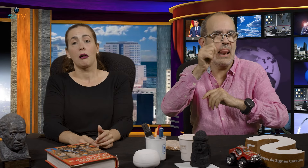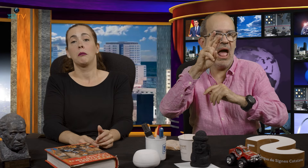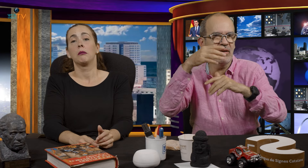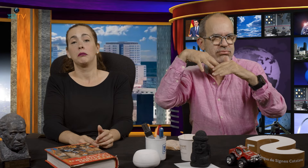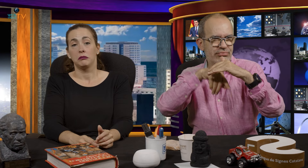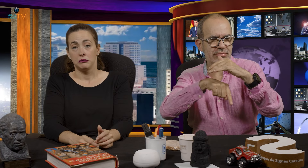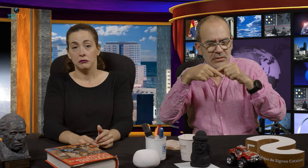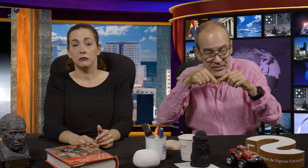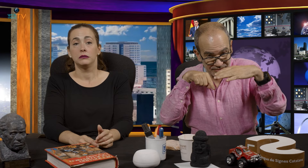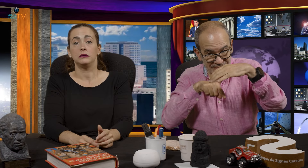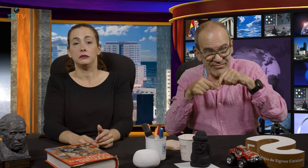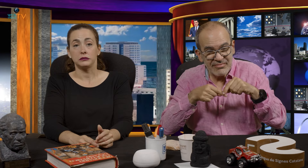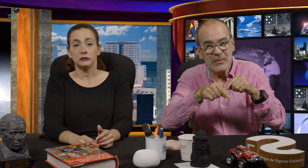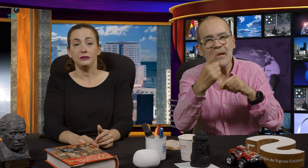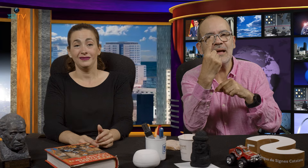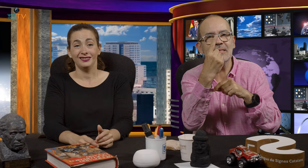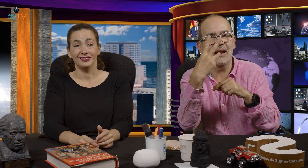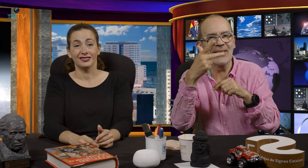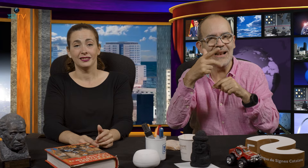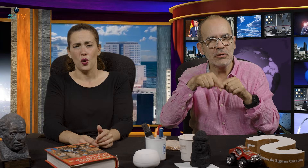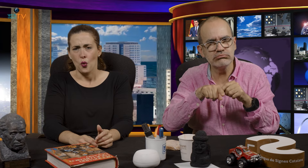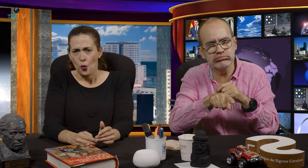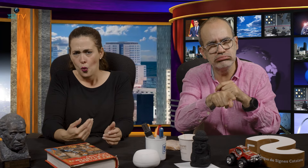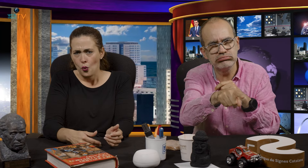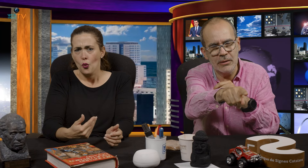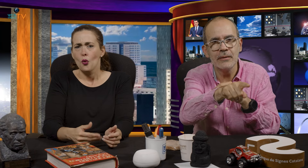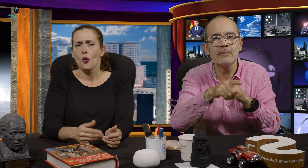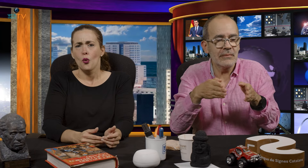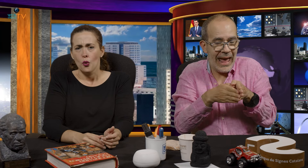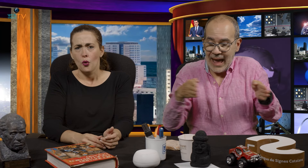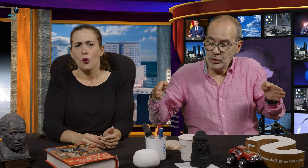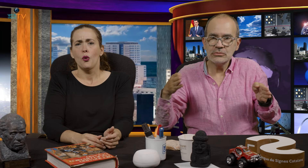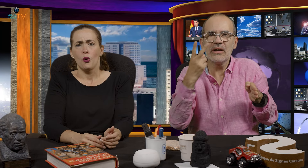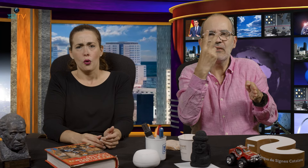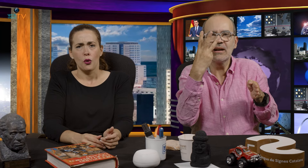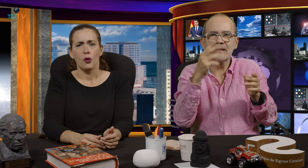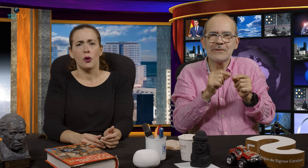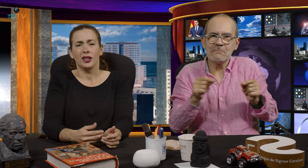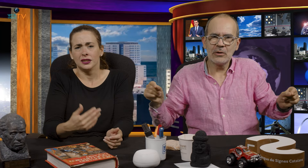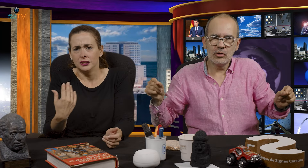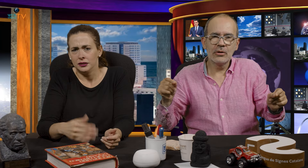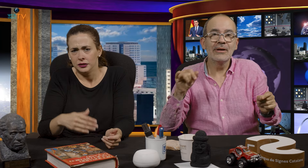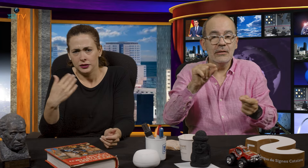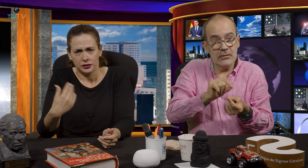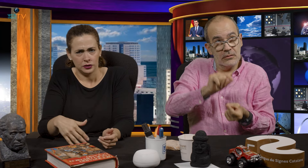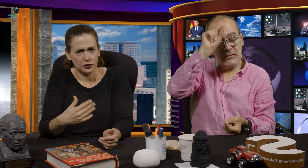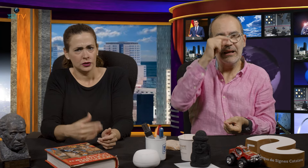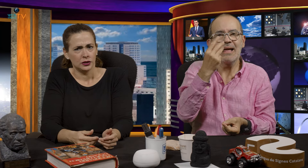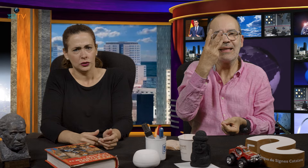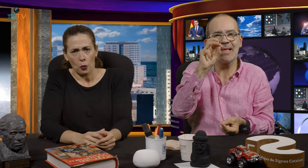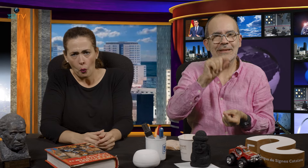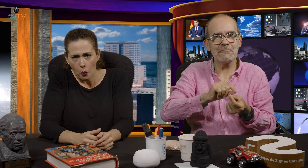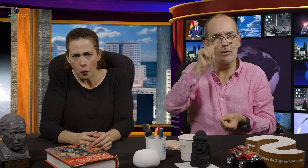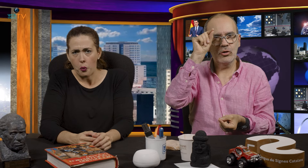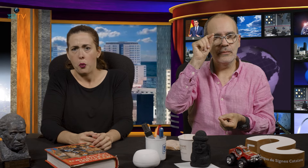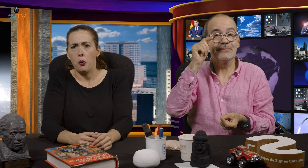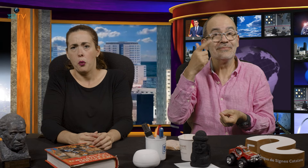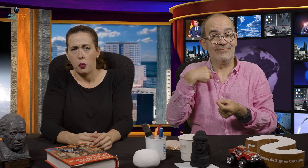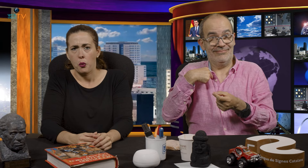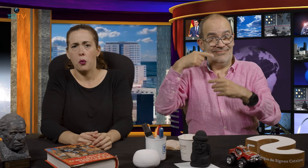La cueva tiene un túnel de lava de 13Km de longitud, 23 metros de ancho y 30 metros de altura.